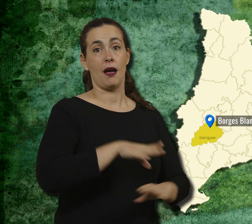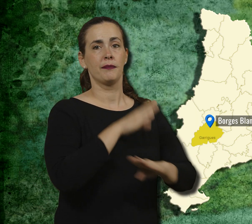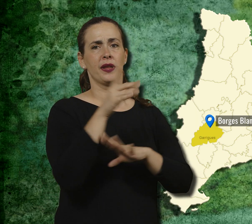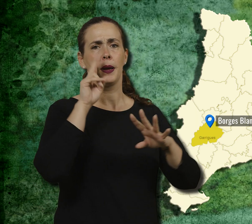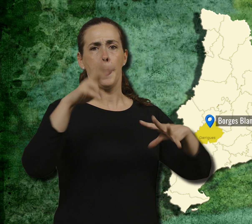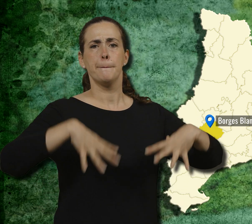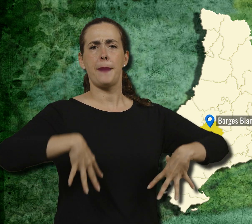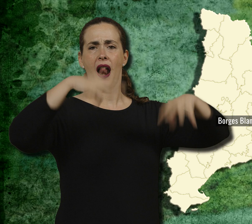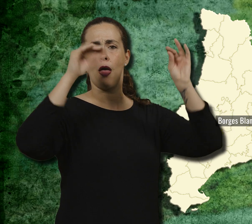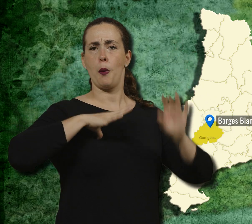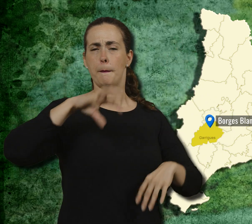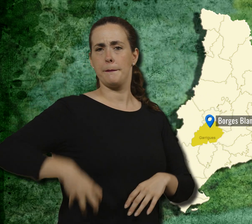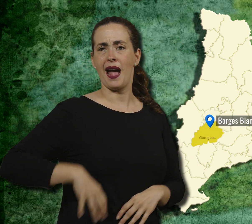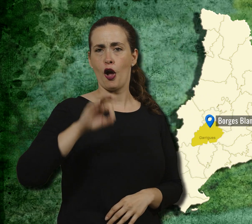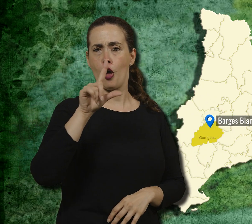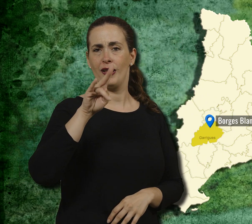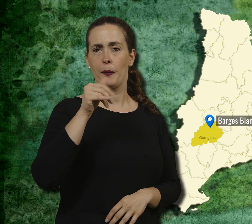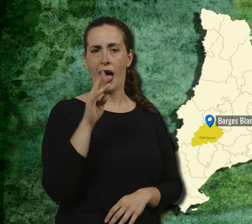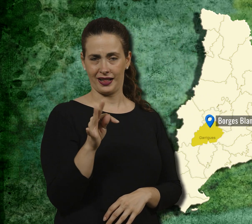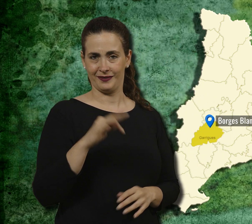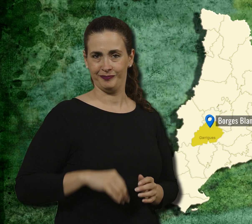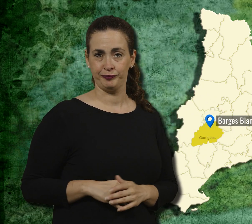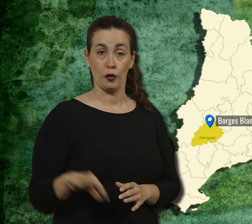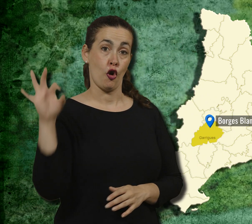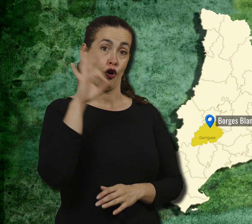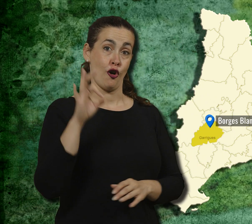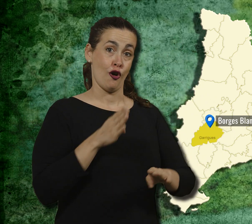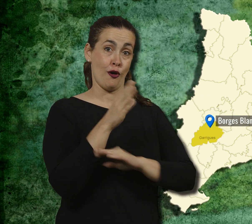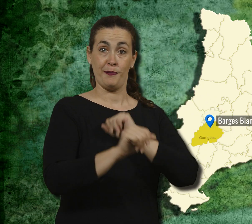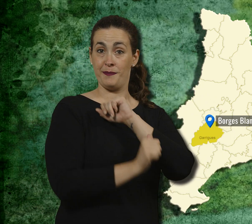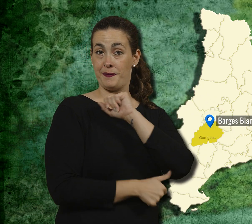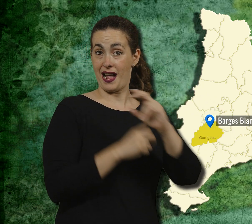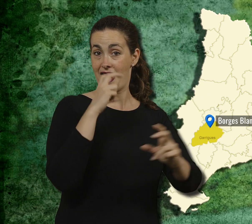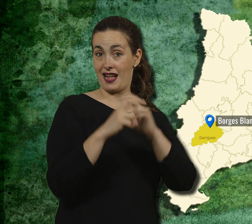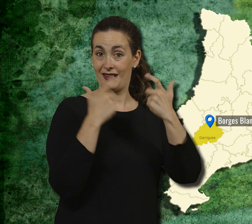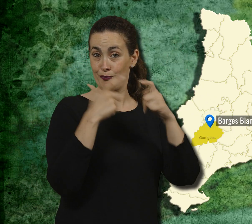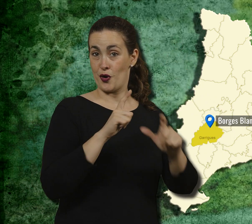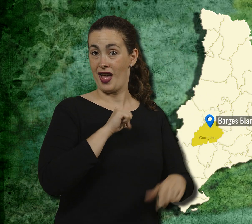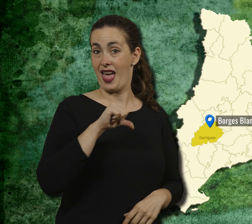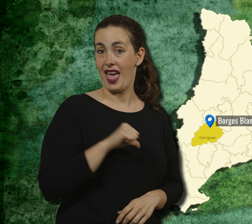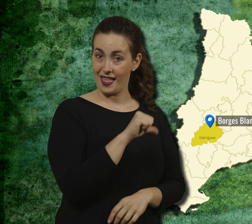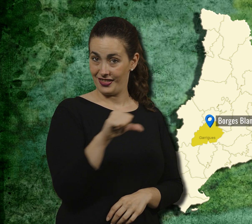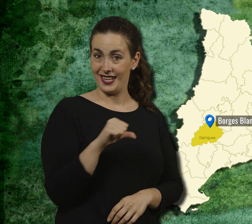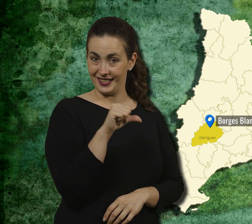Veure el palau del Marquès d’Olivart. Visitar el Parc temàtic de l'oli.